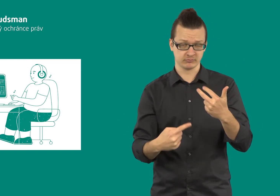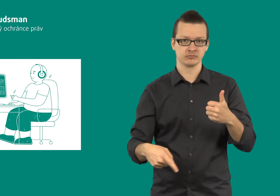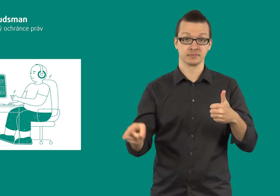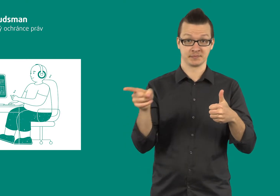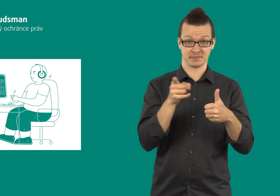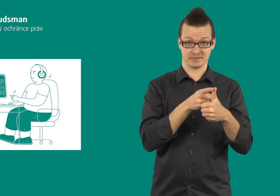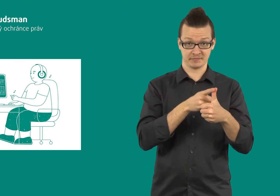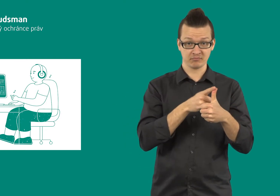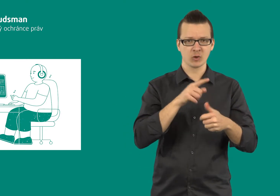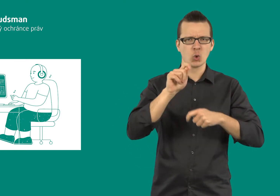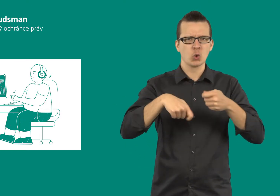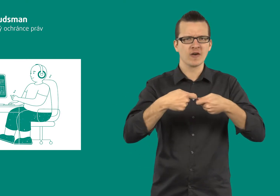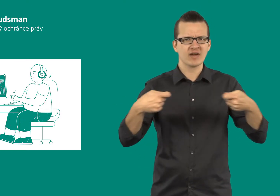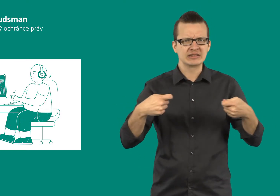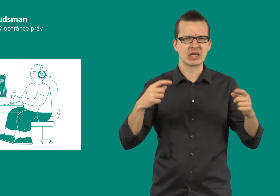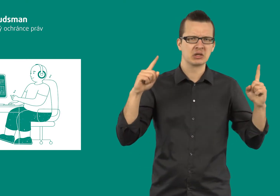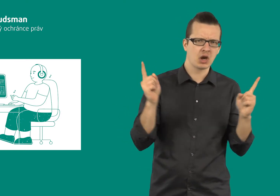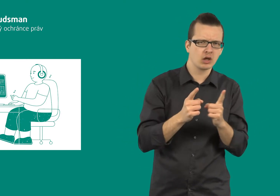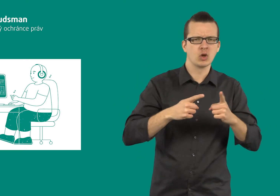Zaprvé - flexibilita úvazků,